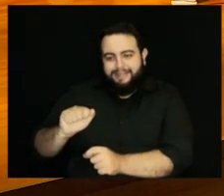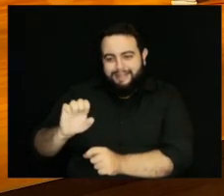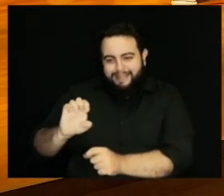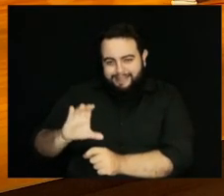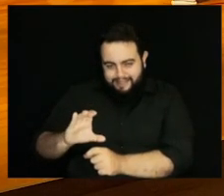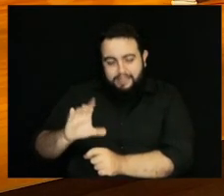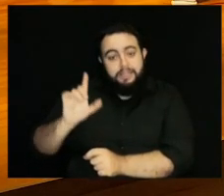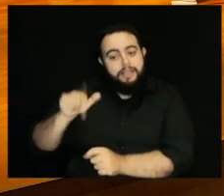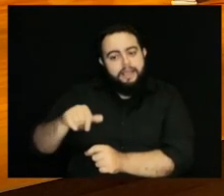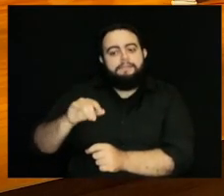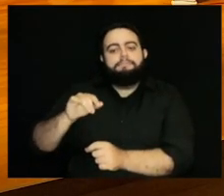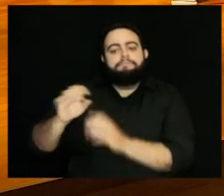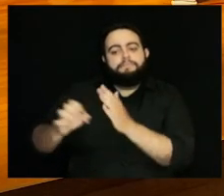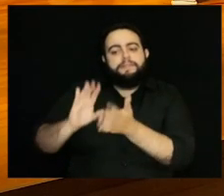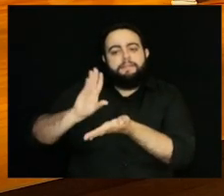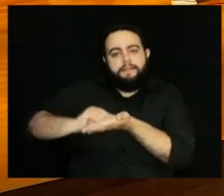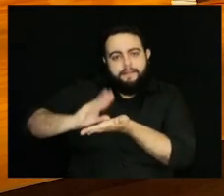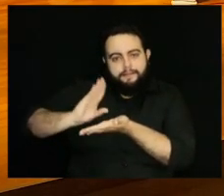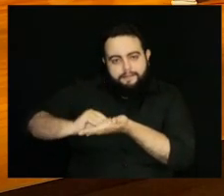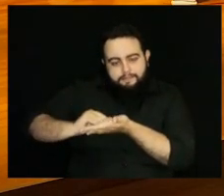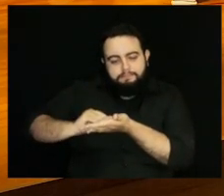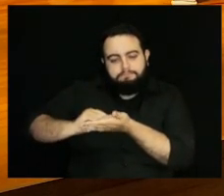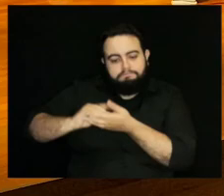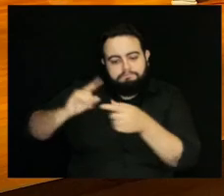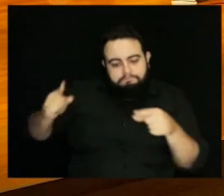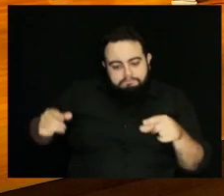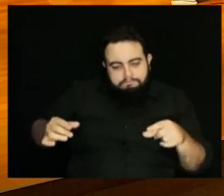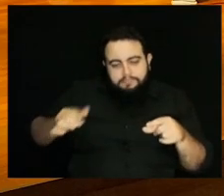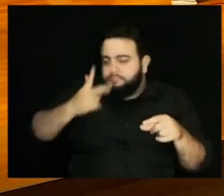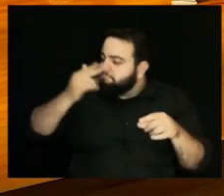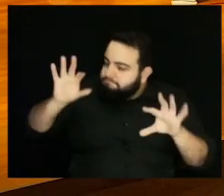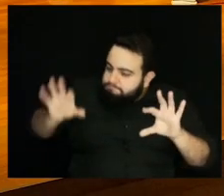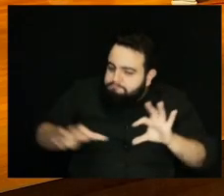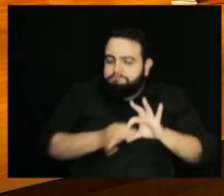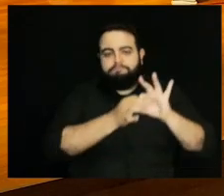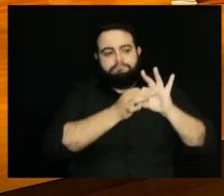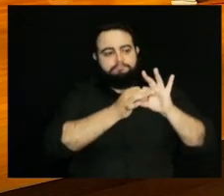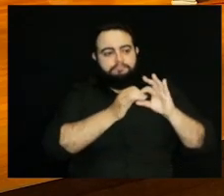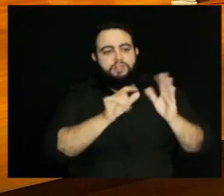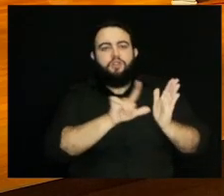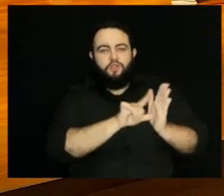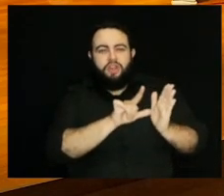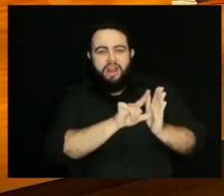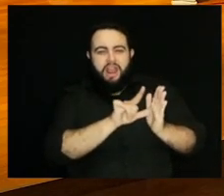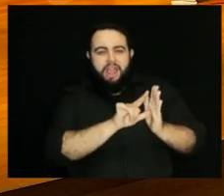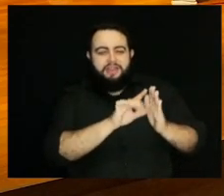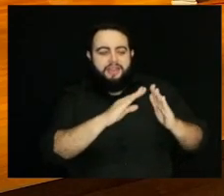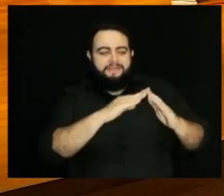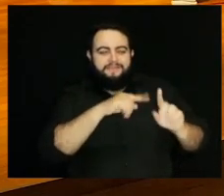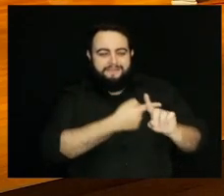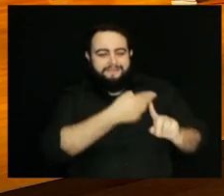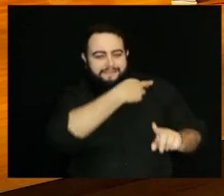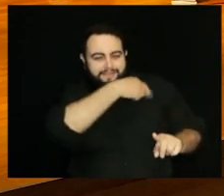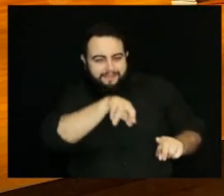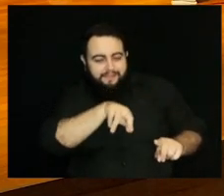era uma gravadora ligada à Igreja Luterana, era um estúdio ligado à Igreja Luterana, monta uma